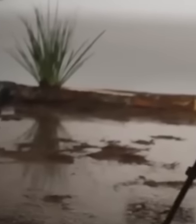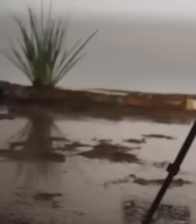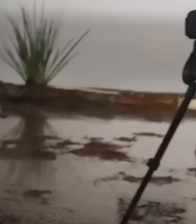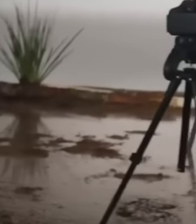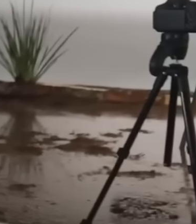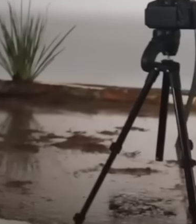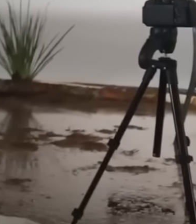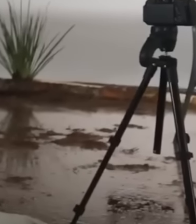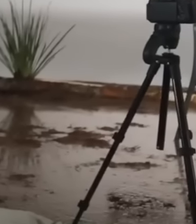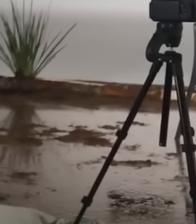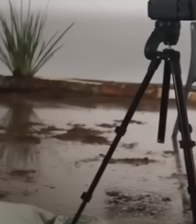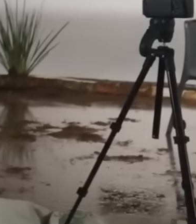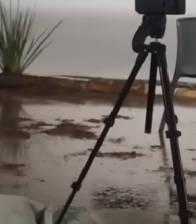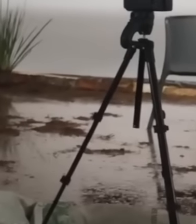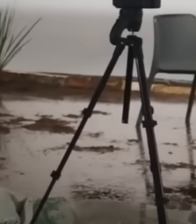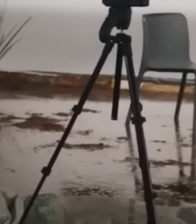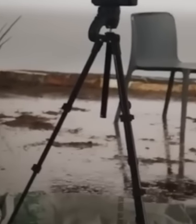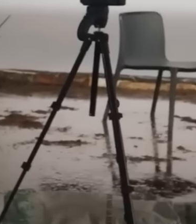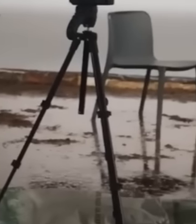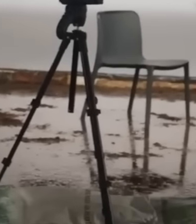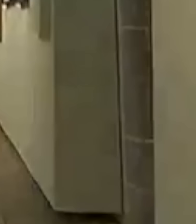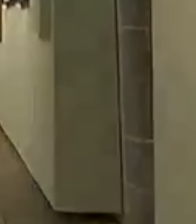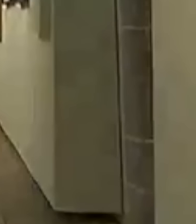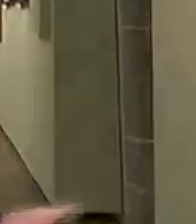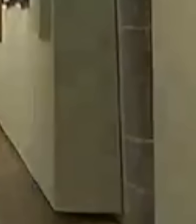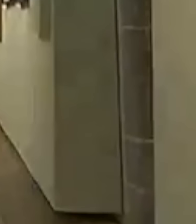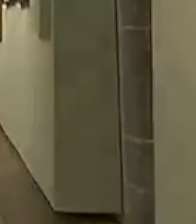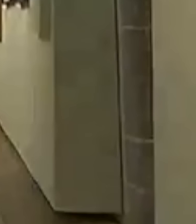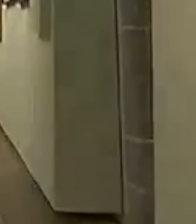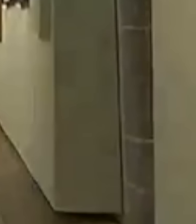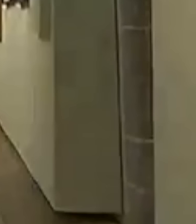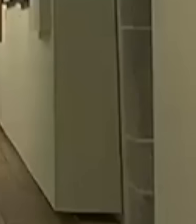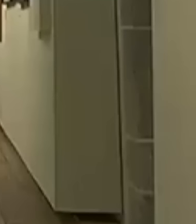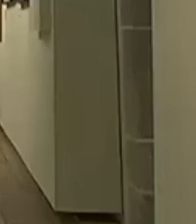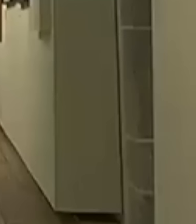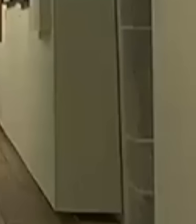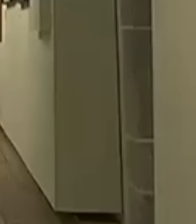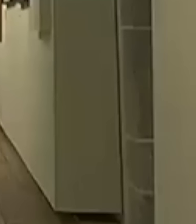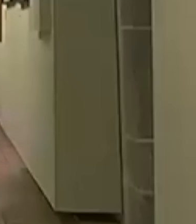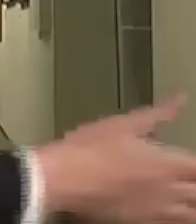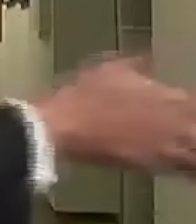presidenta Claudia Shainbound. El negocio antes era hablar maravillas. Hoy, al no haber paga,